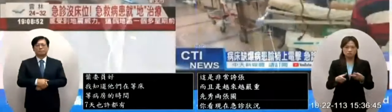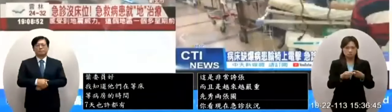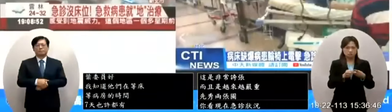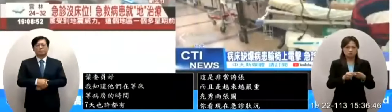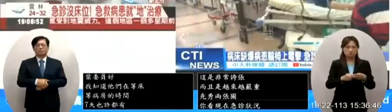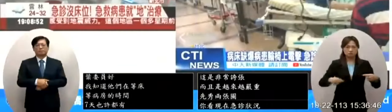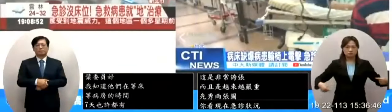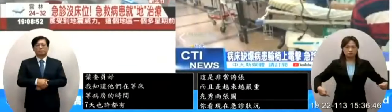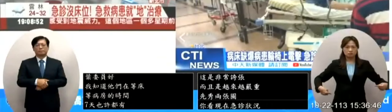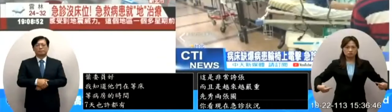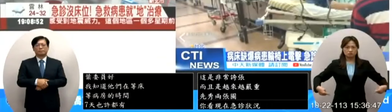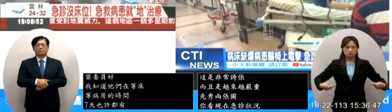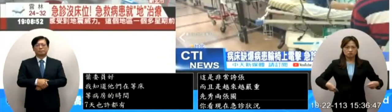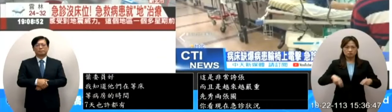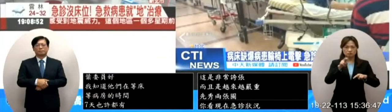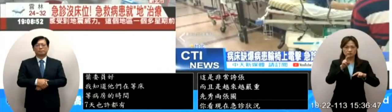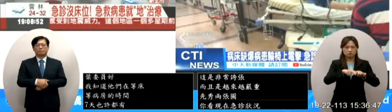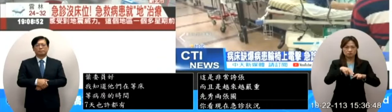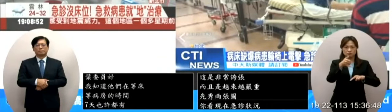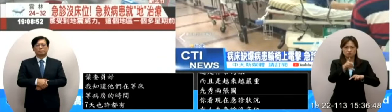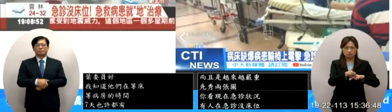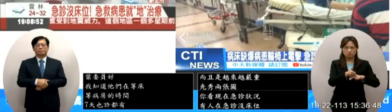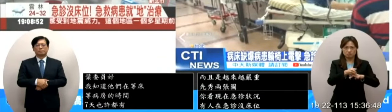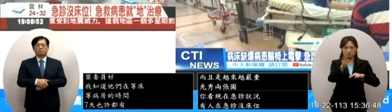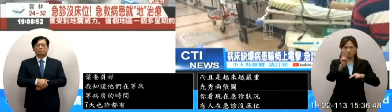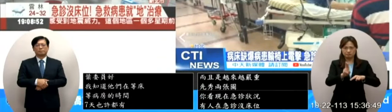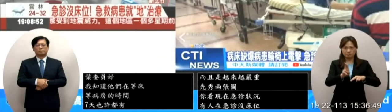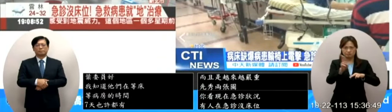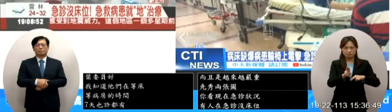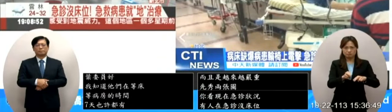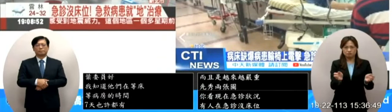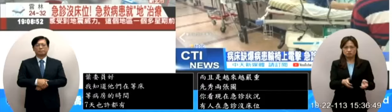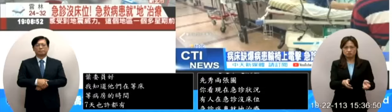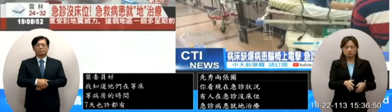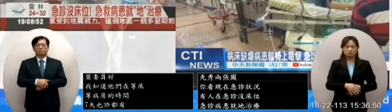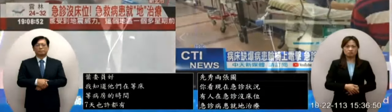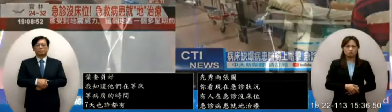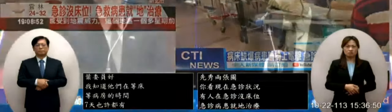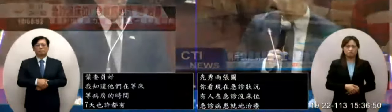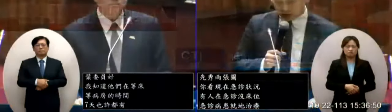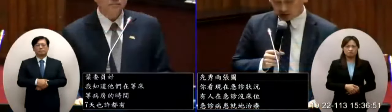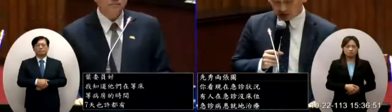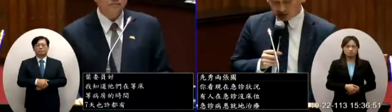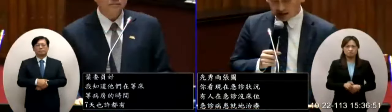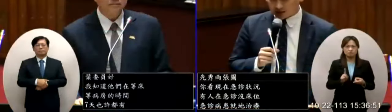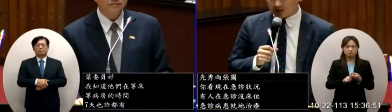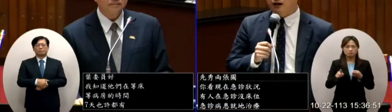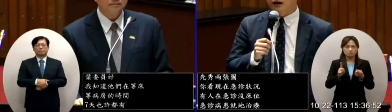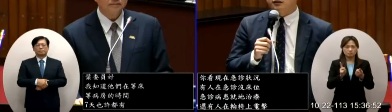急診室塞爆 沒有心跳才被發現 其實這個是 不只是對醫療品質是很大的傷害